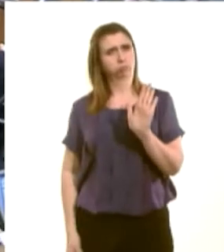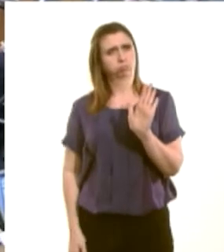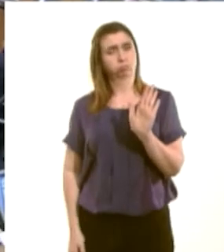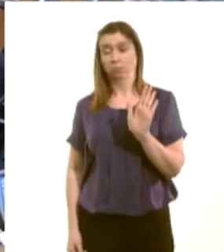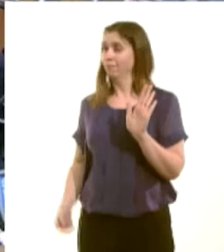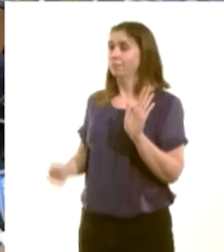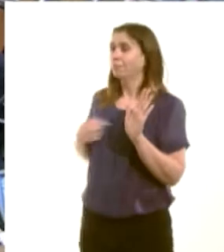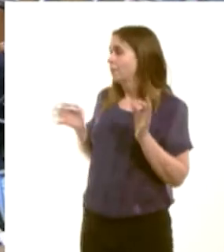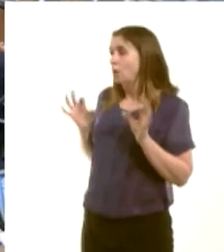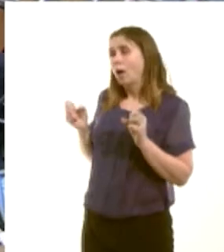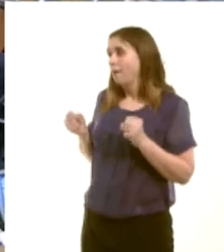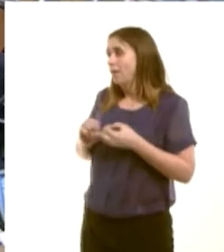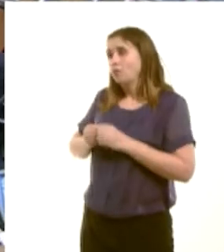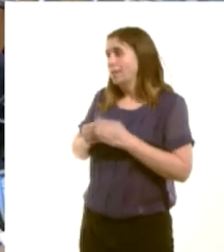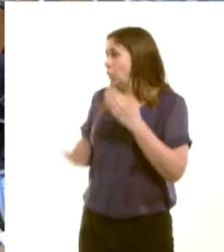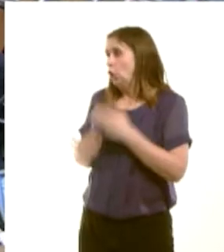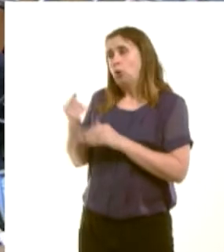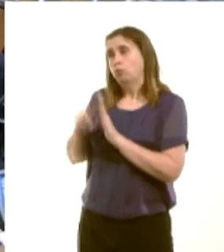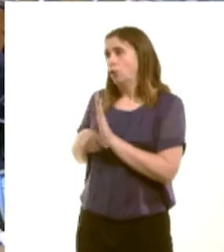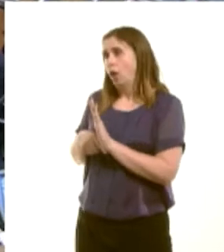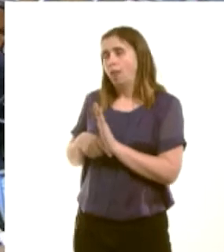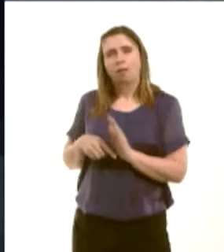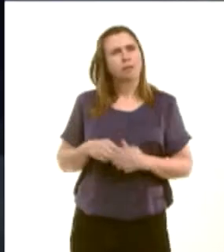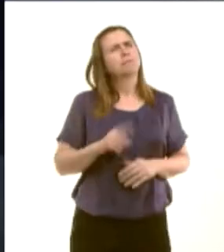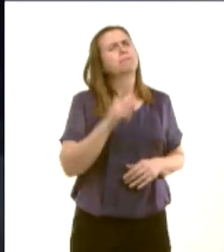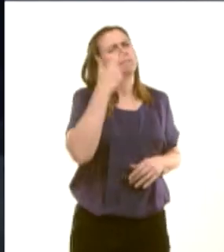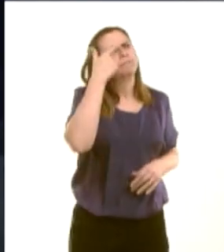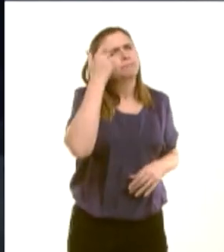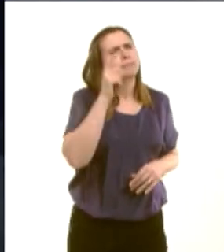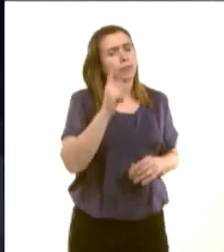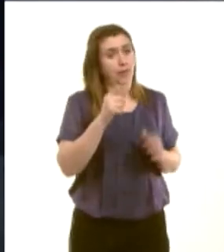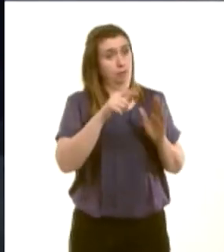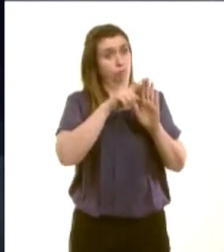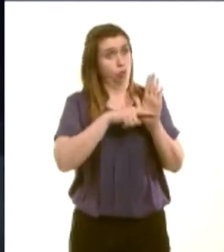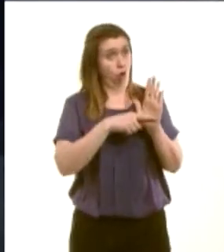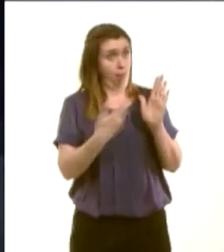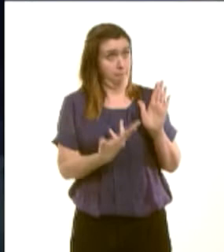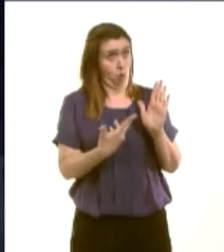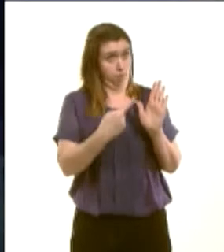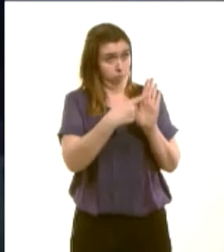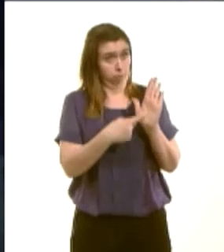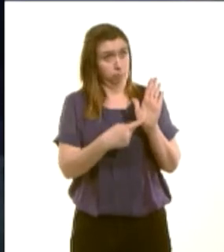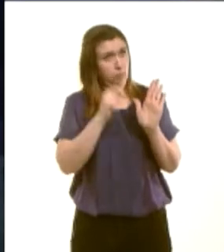Aled Roberts: Rwyín deall bod y protocol presennol ar fin cael ei ail-drafod yn ystod